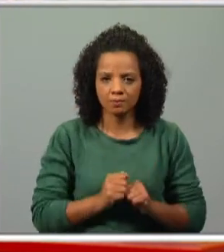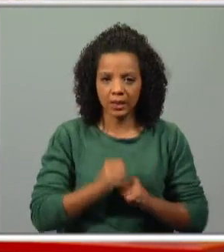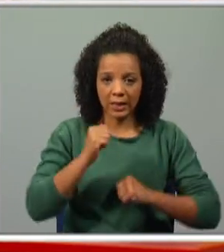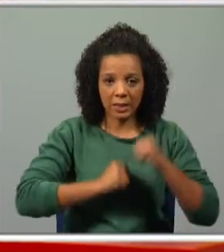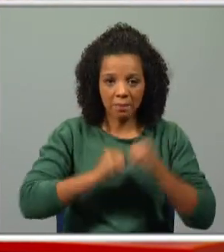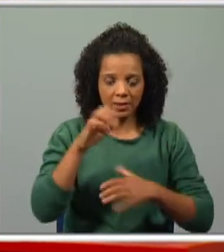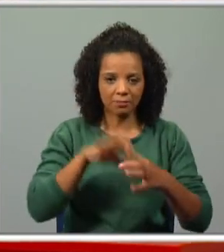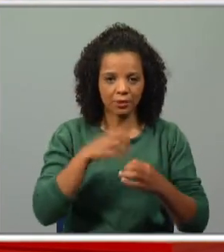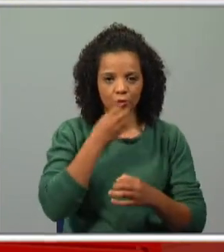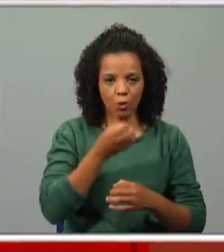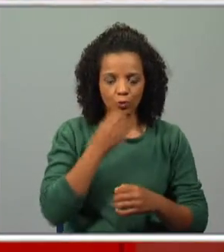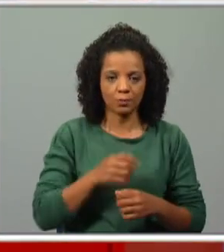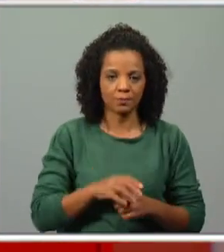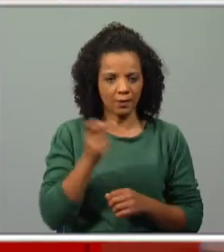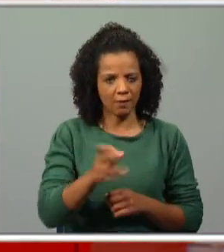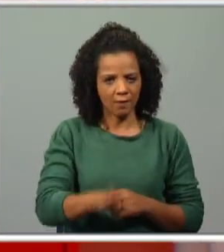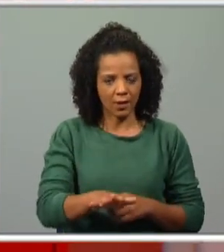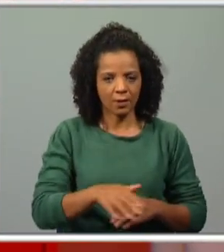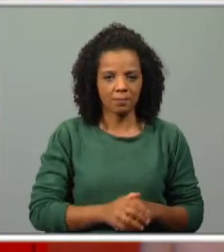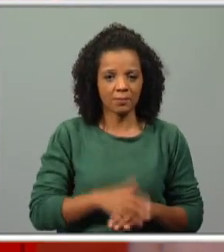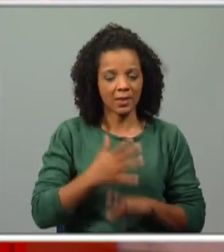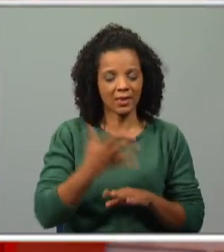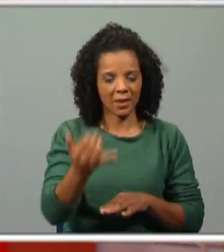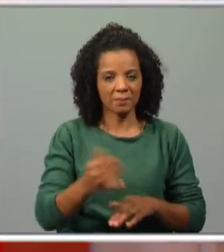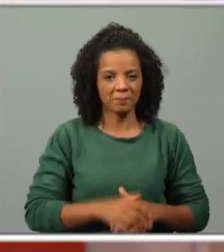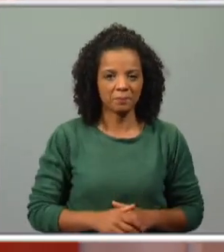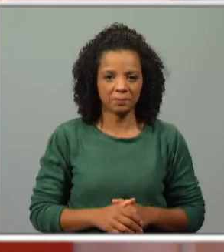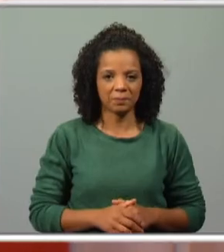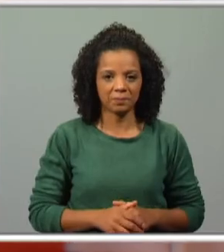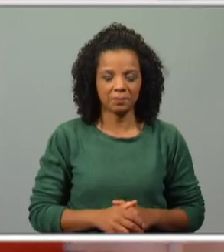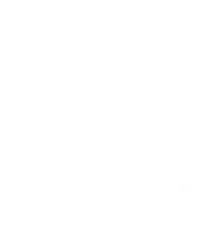partir do conto fica por aí até lá 從故事一直到那時